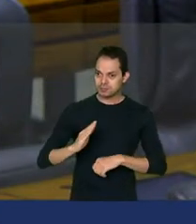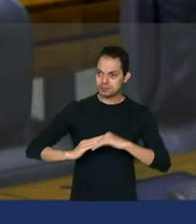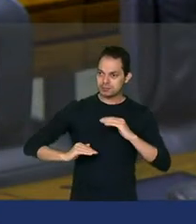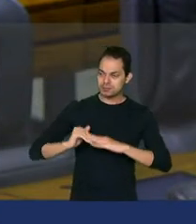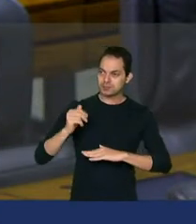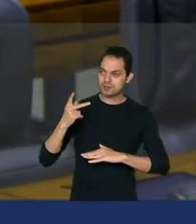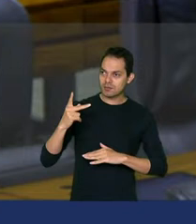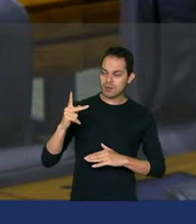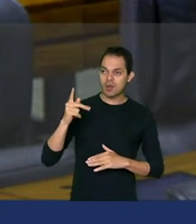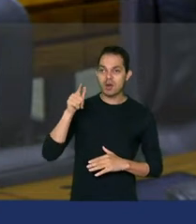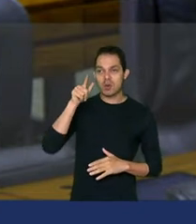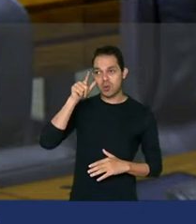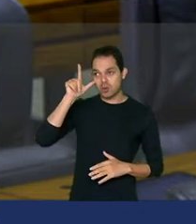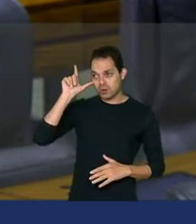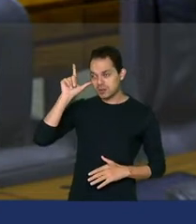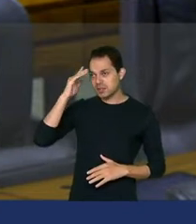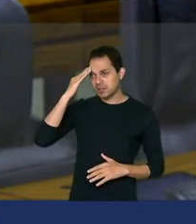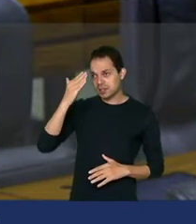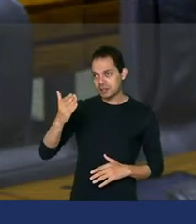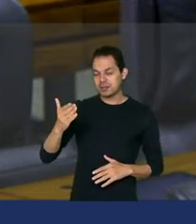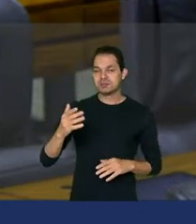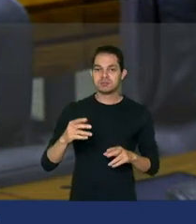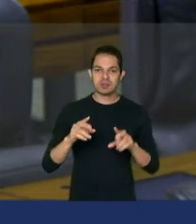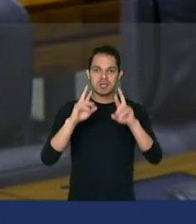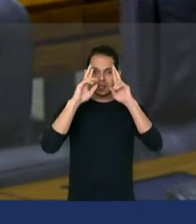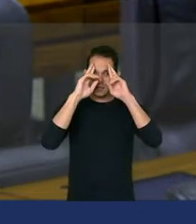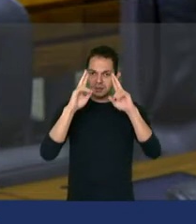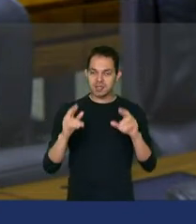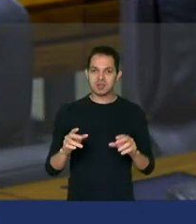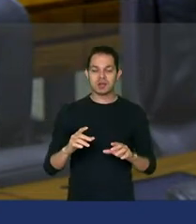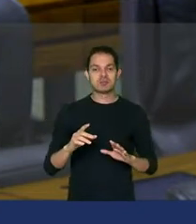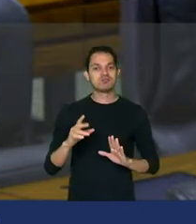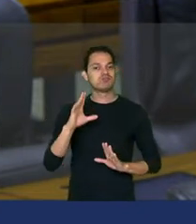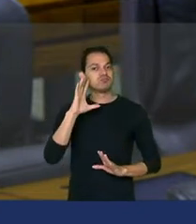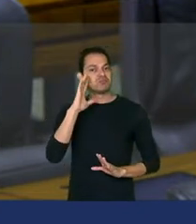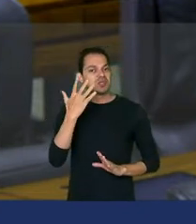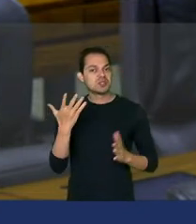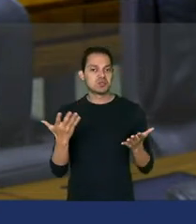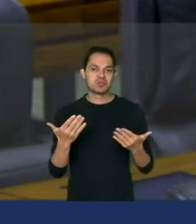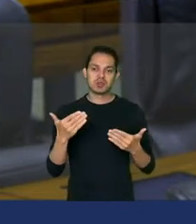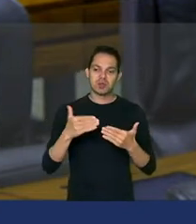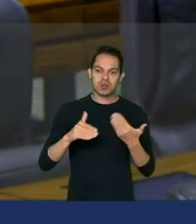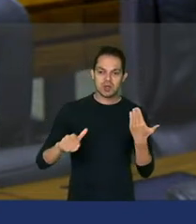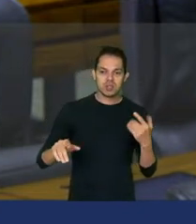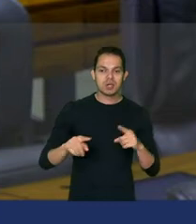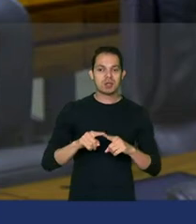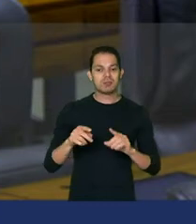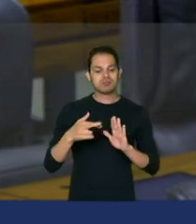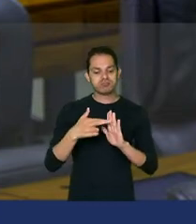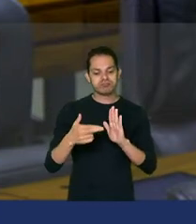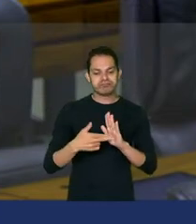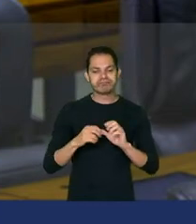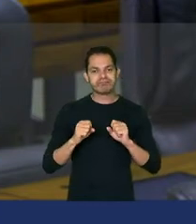FORMATO DE SERVIÇO EXCLUSIVO DA UNIÃO POR CONCESSÃO PÚBLICA. MAS EU AGRADEÇO A DEFERÊNCIA DE VOSSA EXCELÊNCIA, O GESTO DE VOSSA EXCELÊNCIA ONTEM, E AINDA QUE DISCORDO DÊ DA DECISÃO DE HOJE, TOMAREI AS PROVIDÊNCIAS